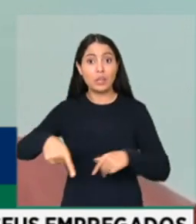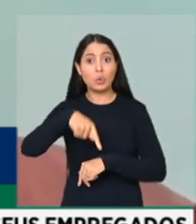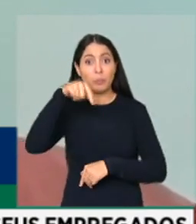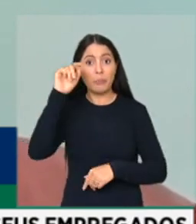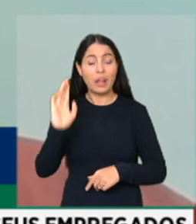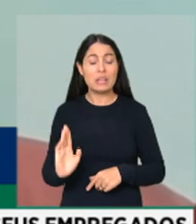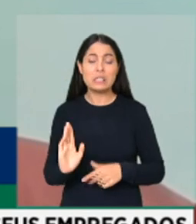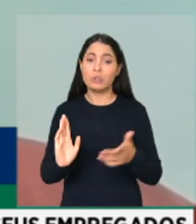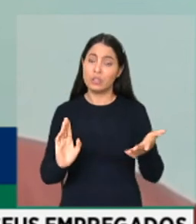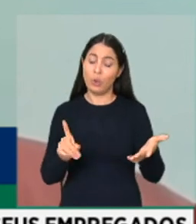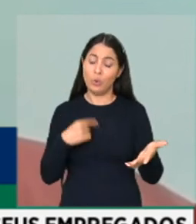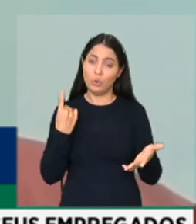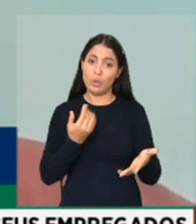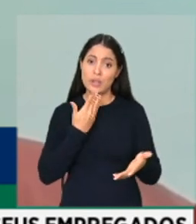PRIMEIRA DO BRASIL, PEÇO A CÂMARA QUE SE ALIE AOS